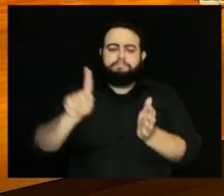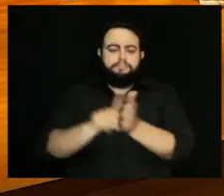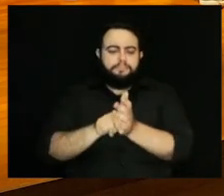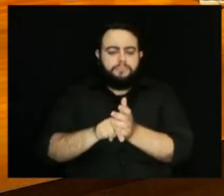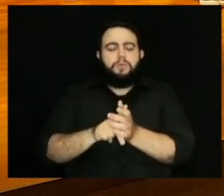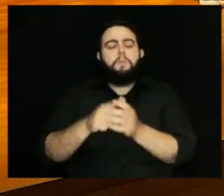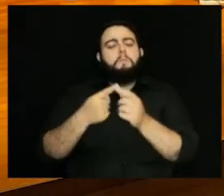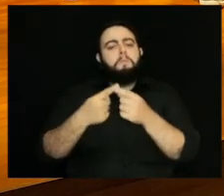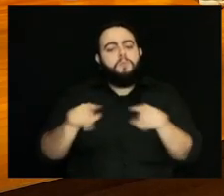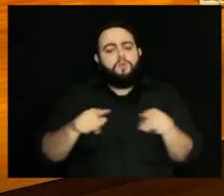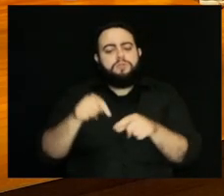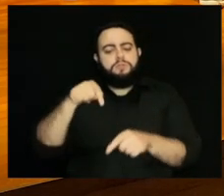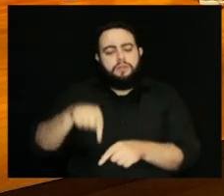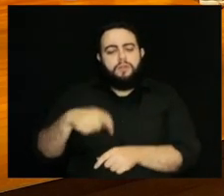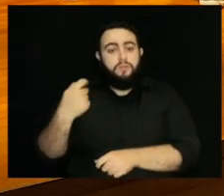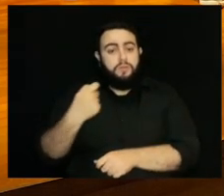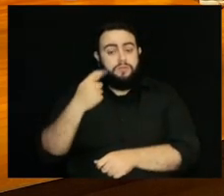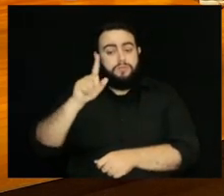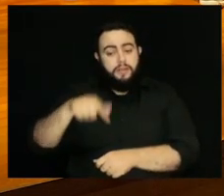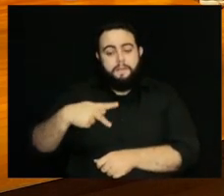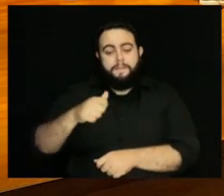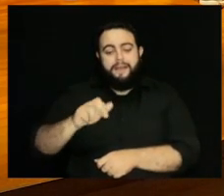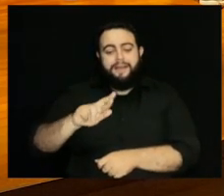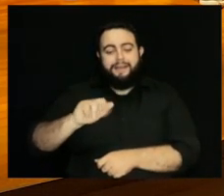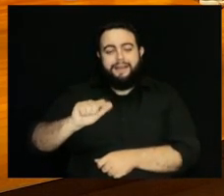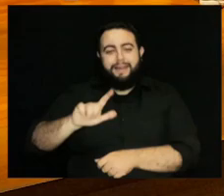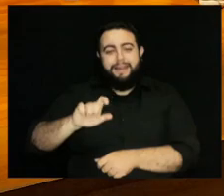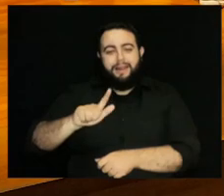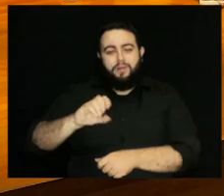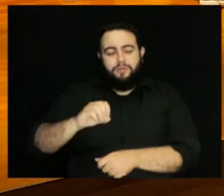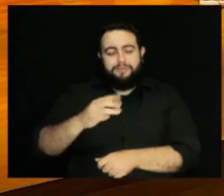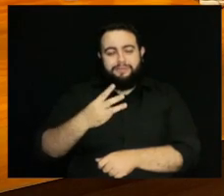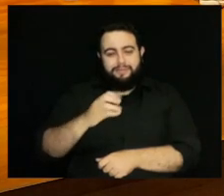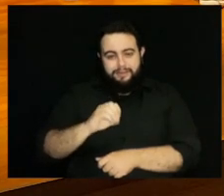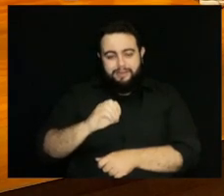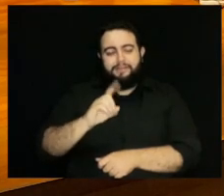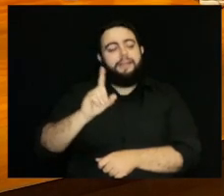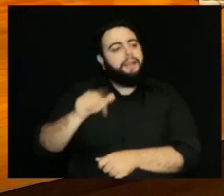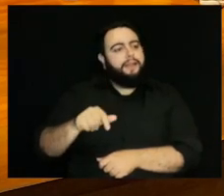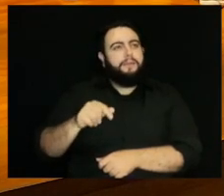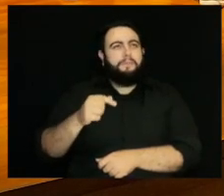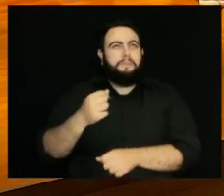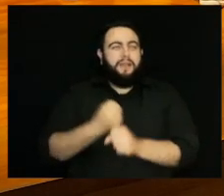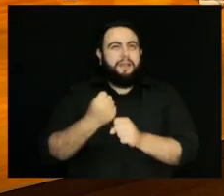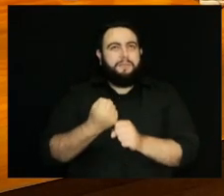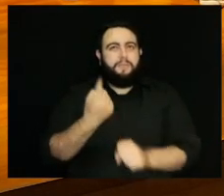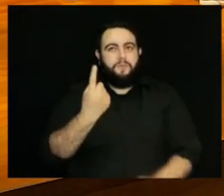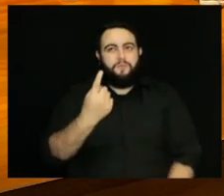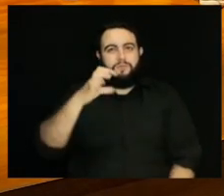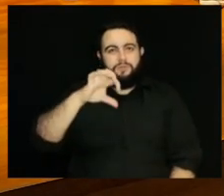Paralelo 30, que é de 1978, foi um dos últimos lançamentos da ISAEC, produzido pelo Juarez Fonseca,